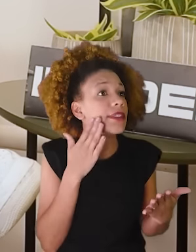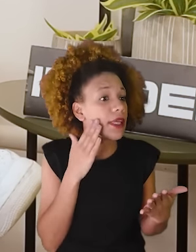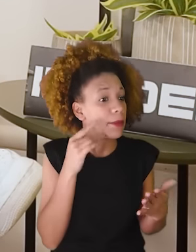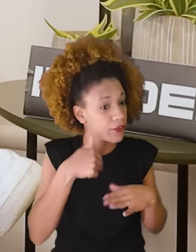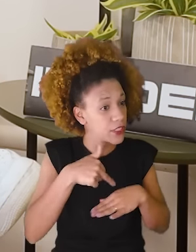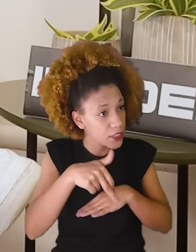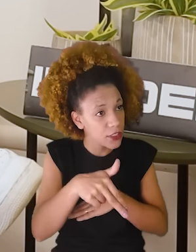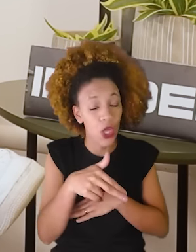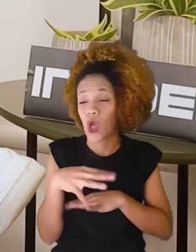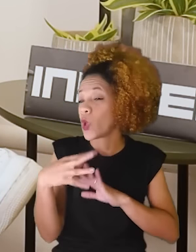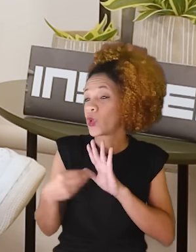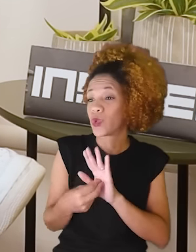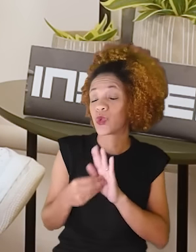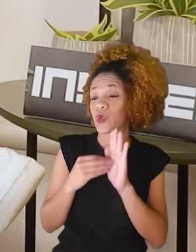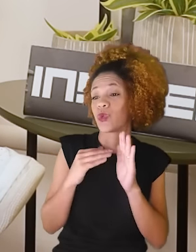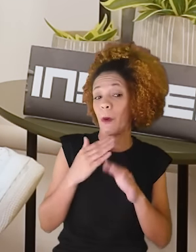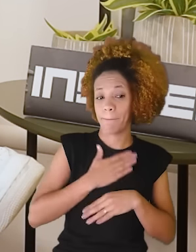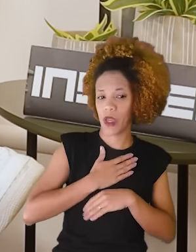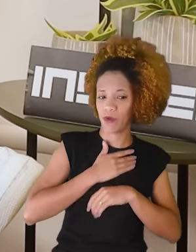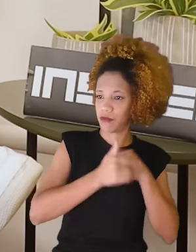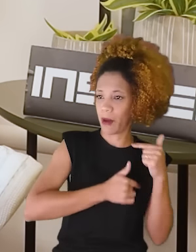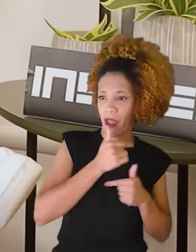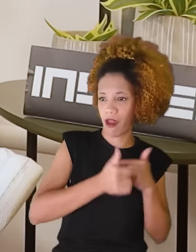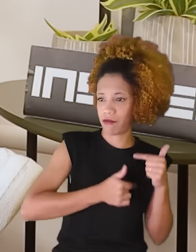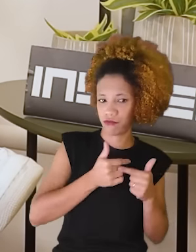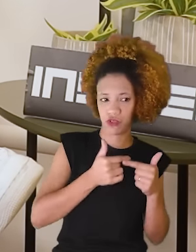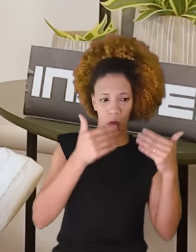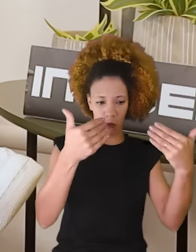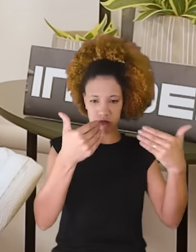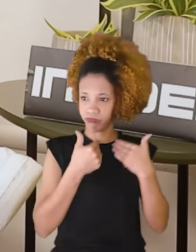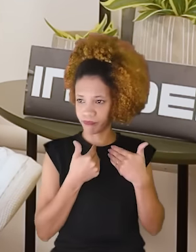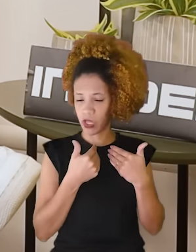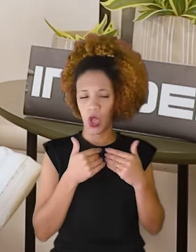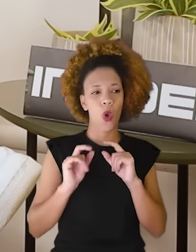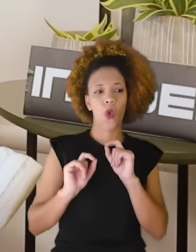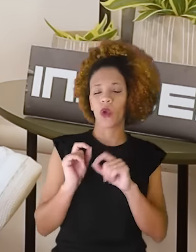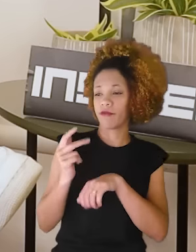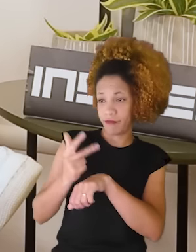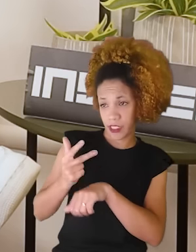que você tá aqui seu pai tudo ficou muito sobre o meu trabalho então assim porque fazer vídeos é